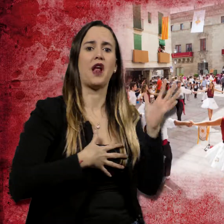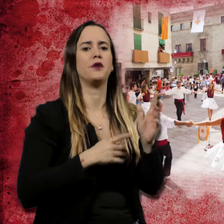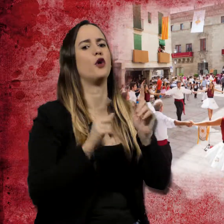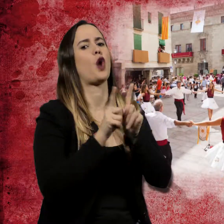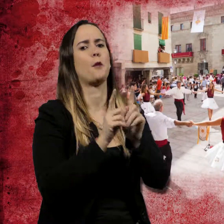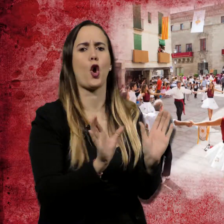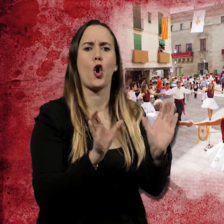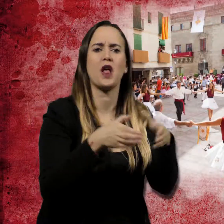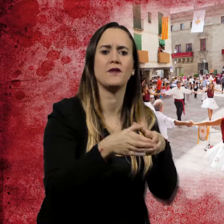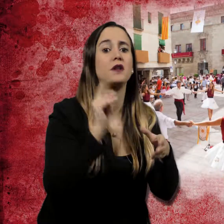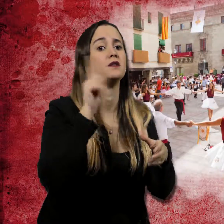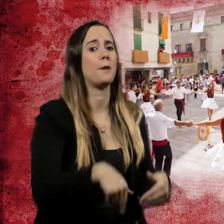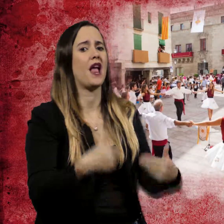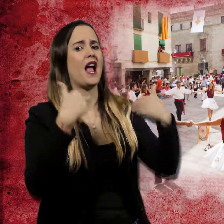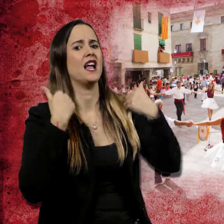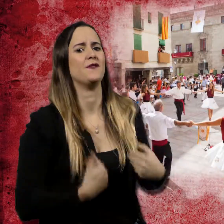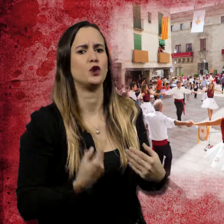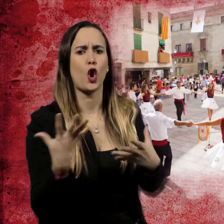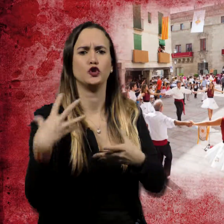per ser una dansa col·lectiva i individual alhora,